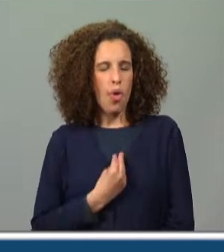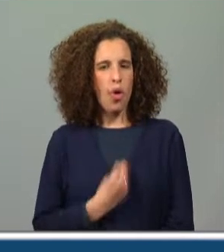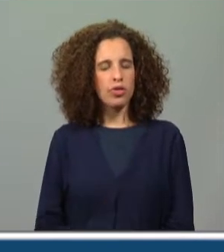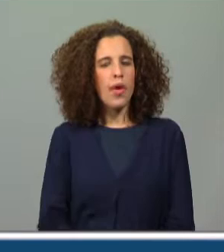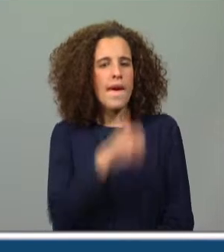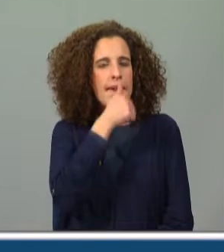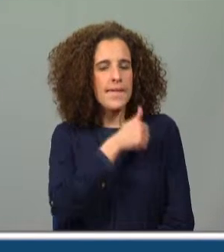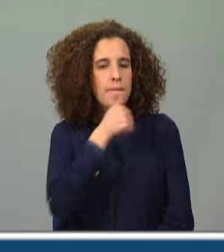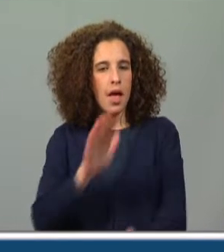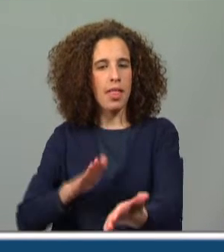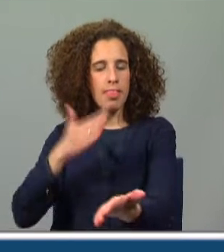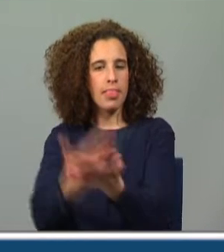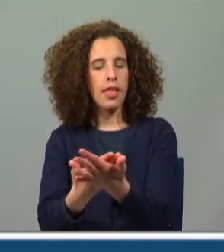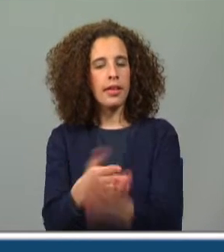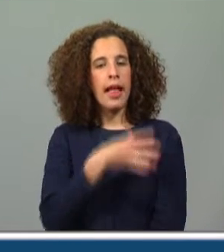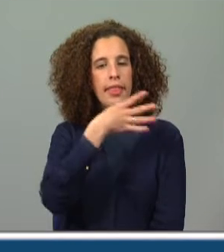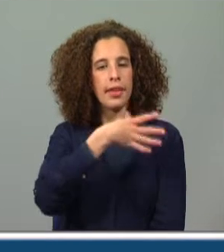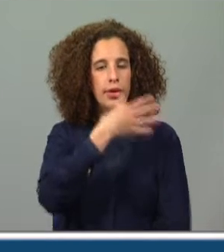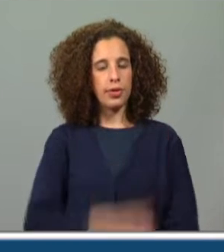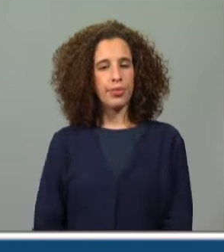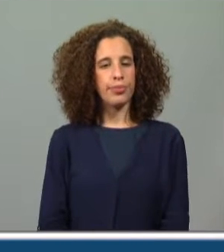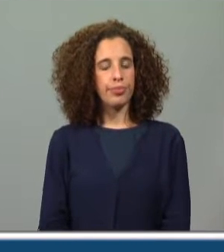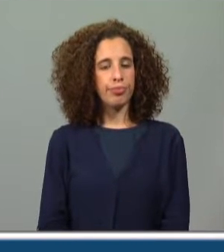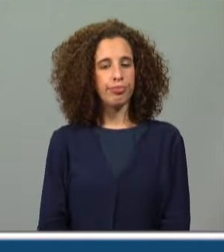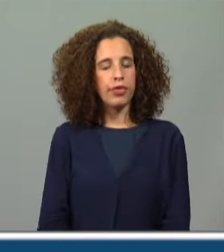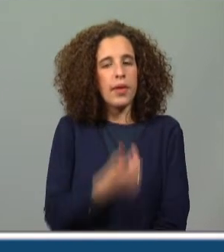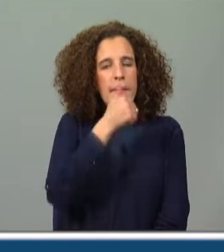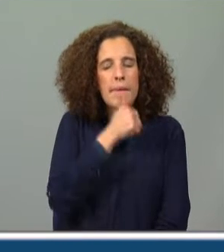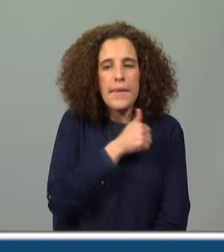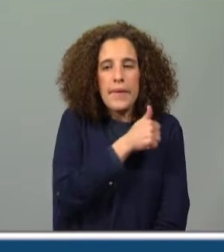sofrimento que está a provocar a narradora e o sofrimento ela era tal 造成的痛苦敘述者和她所受的痛苦